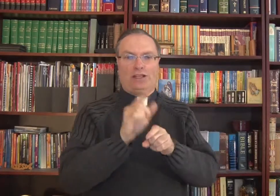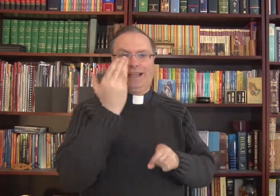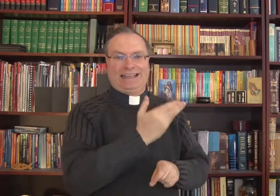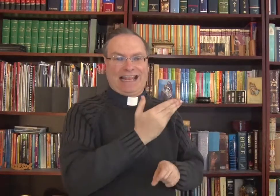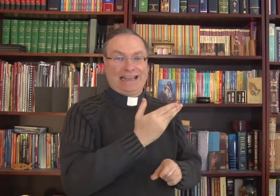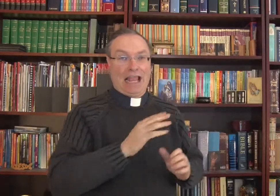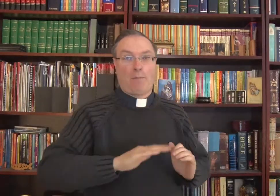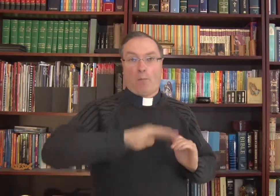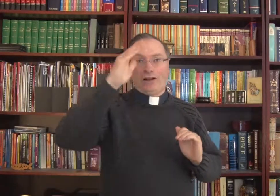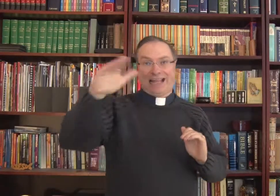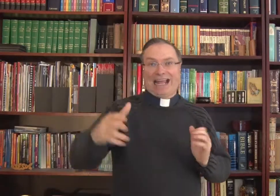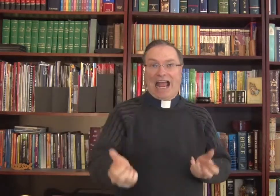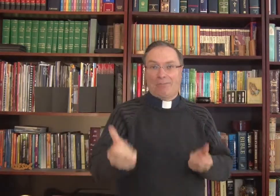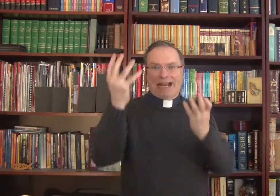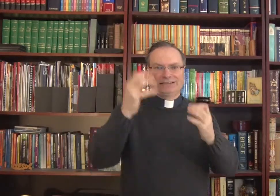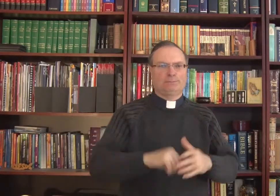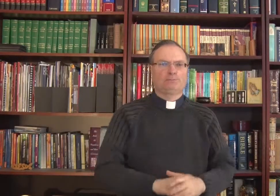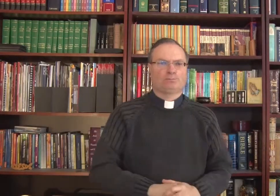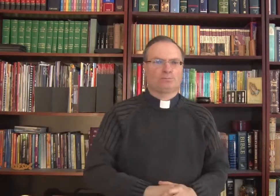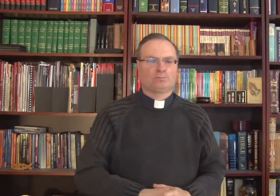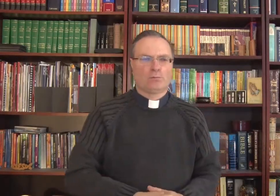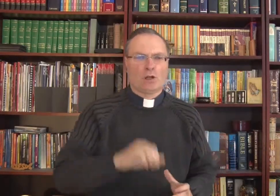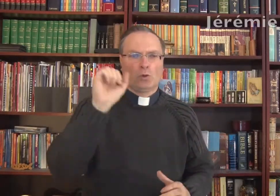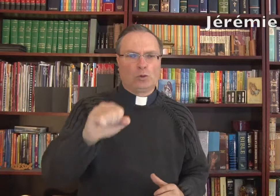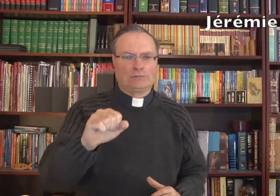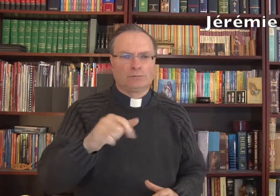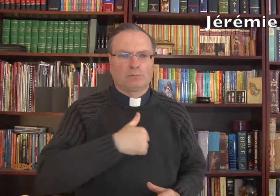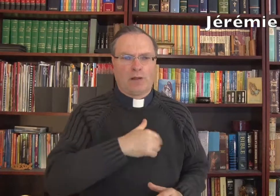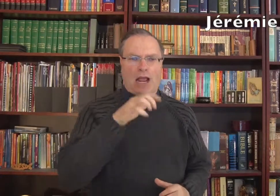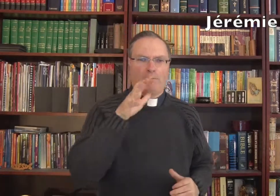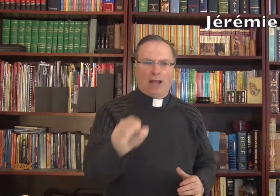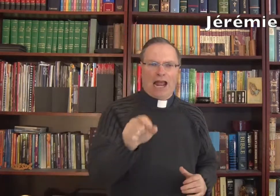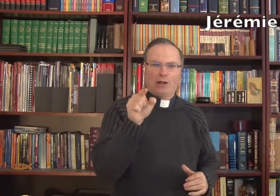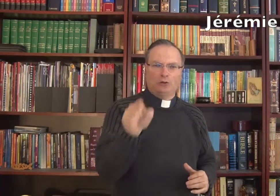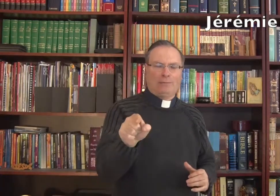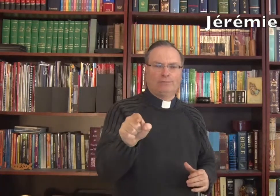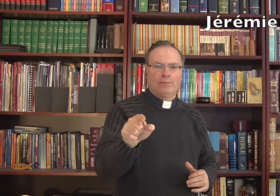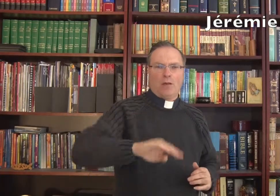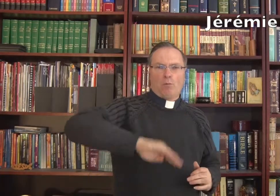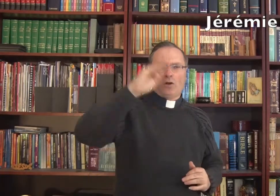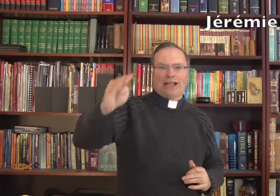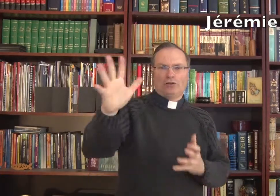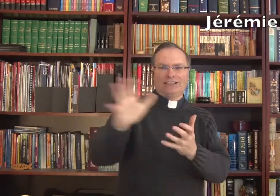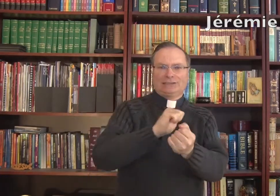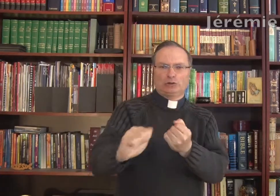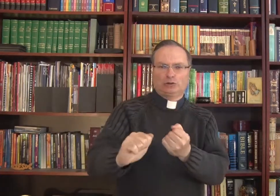de cette montagne embrasée: «Oui, je m'en prends à toi, montagne de destruction,